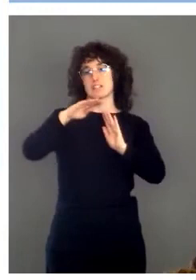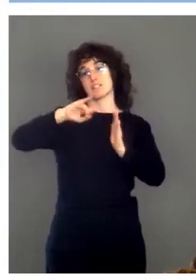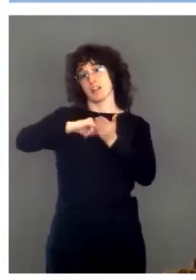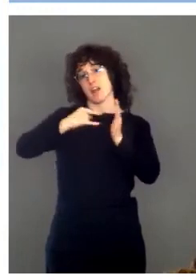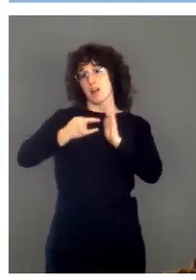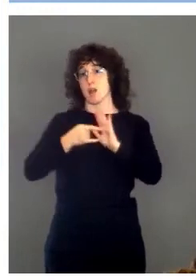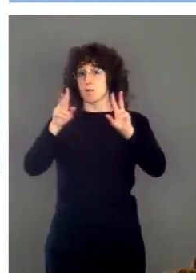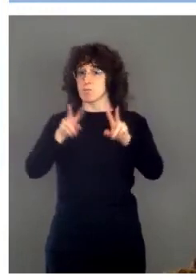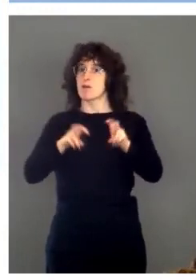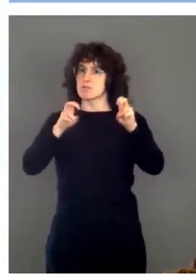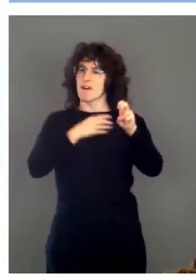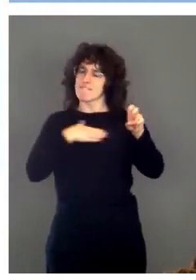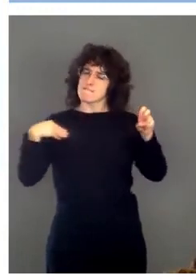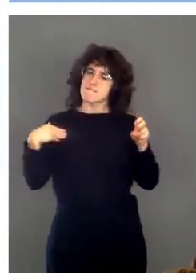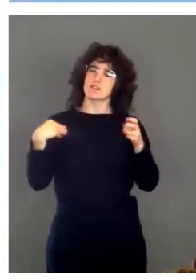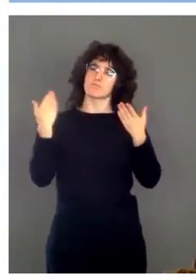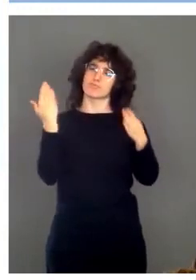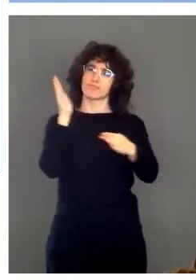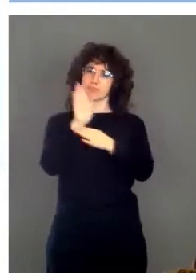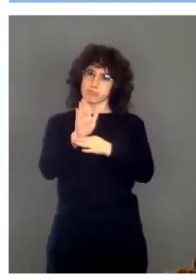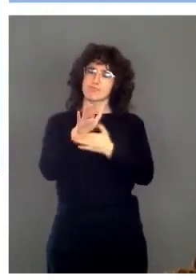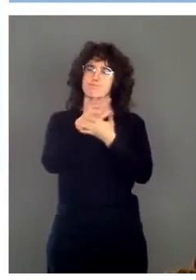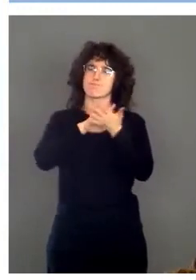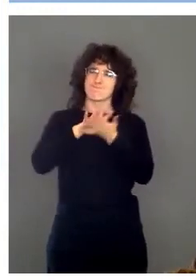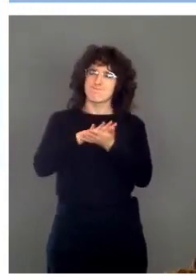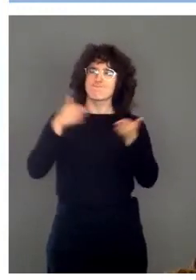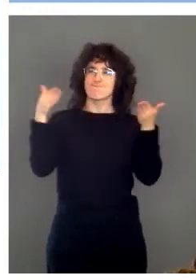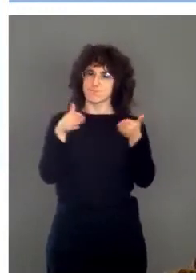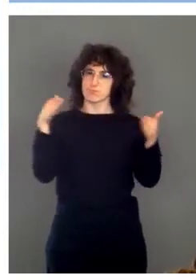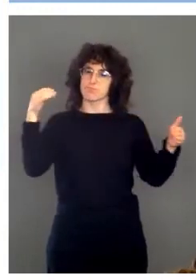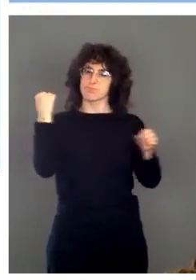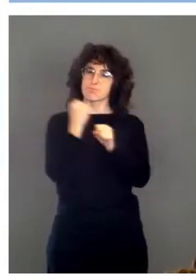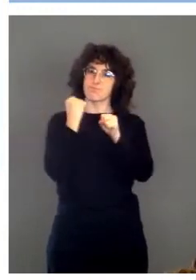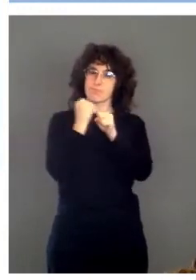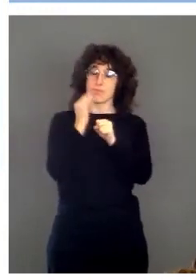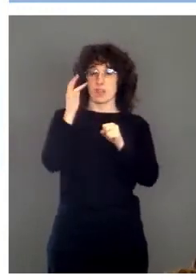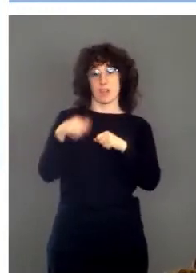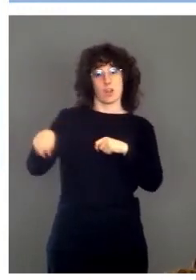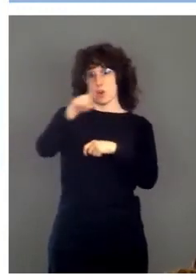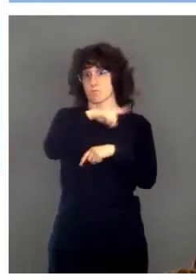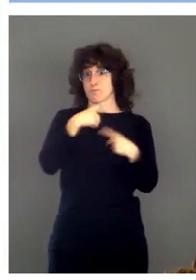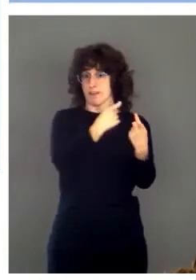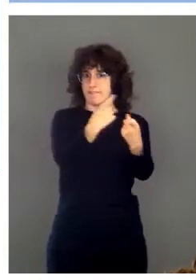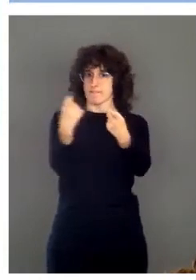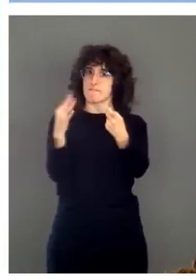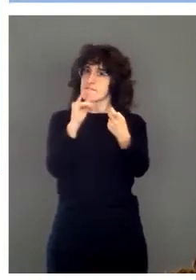Que poner sobre la mesa Tenemos que atender eh muchas de las necesidades que tenéis Eh que conocemos